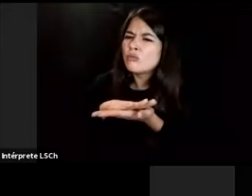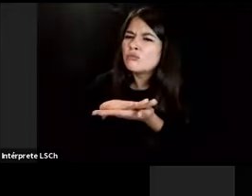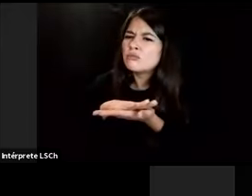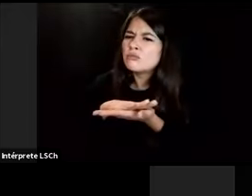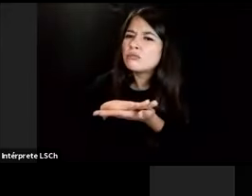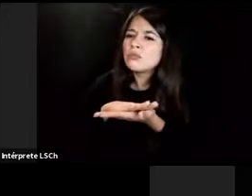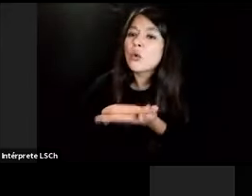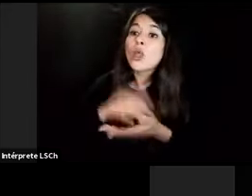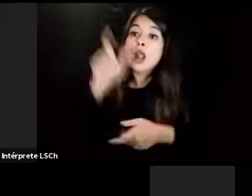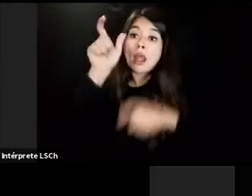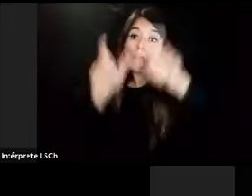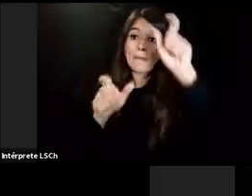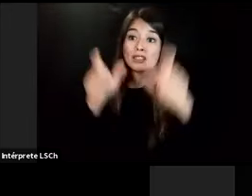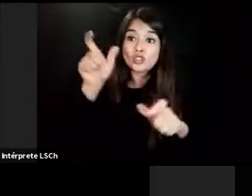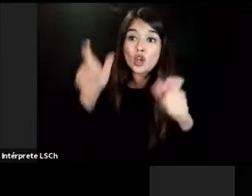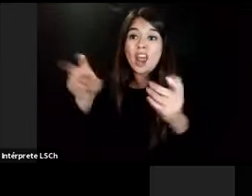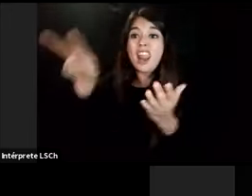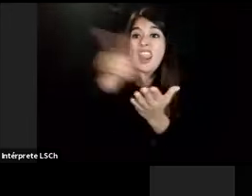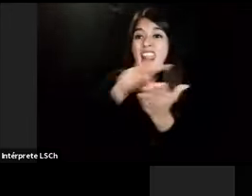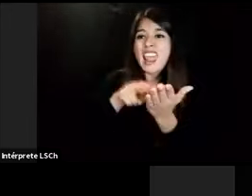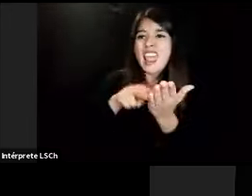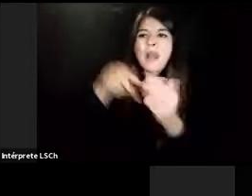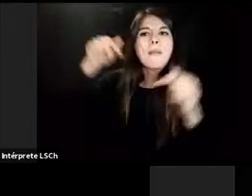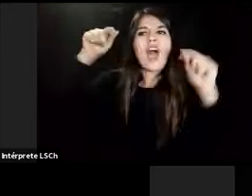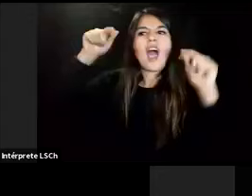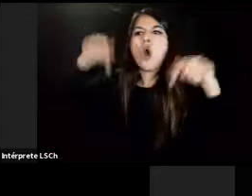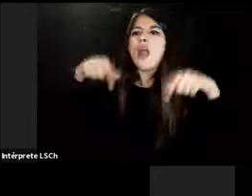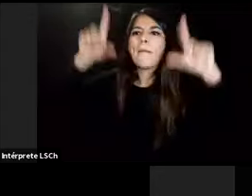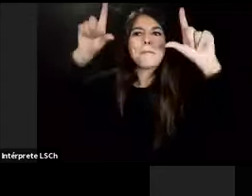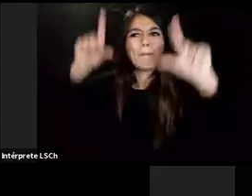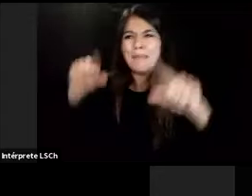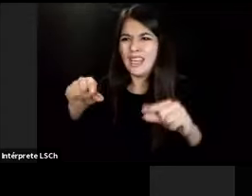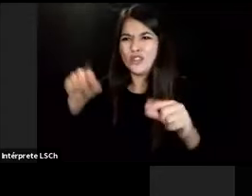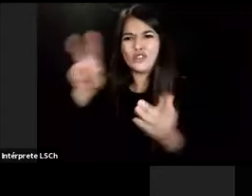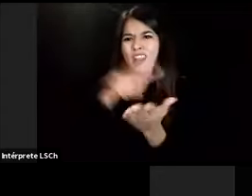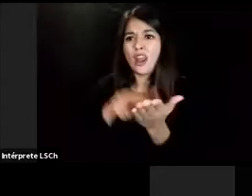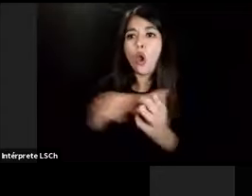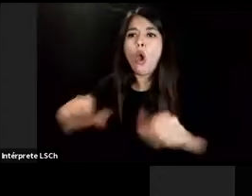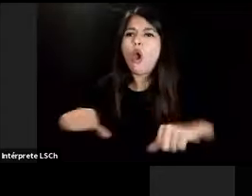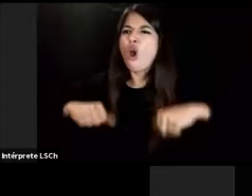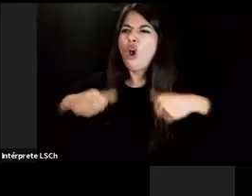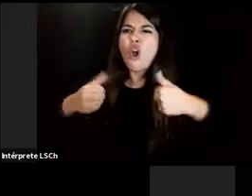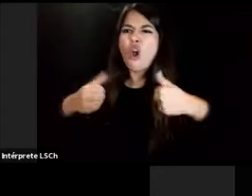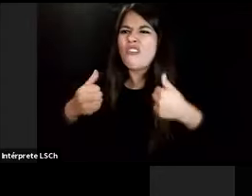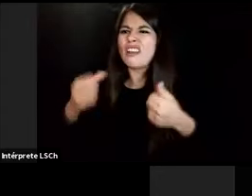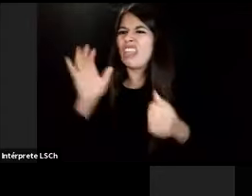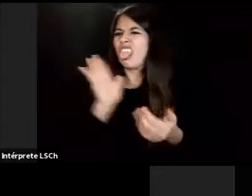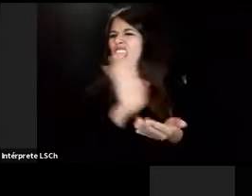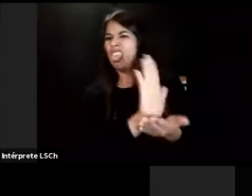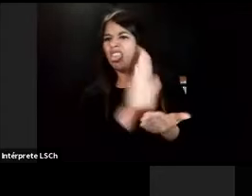leen menos ahora, o que los jóvenes no leen... Muchas veces lo que se está considerando